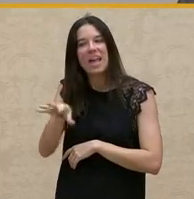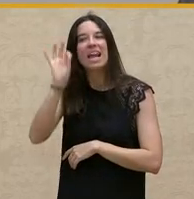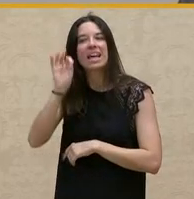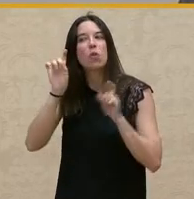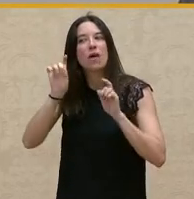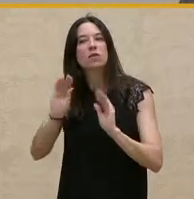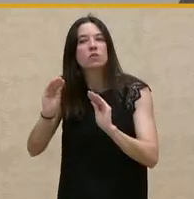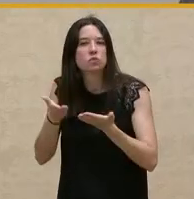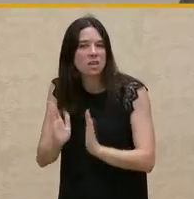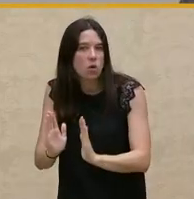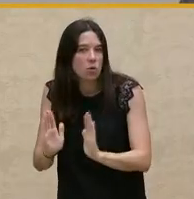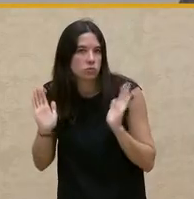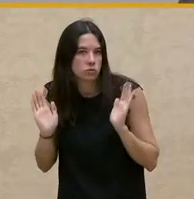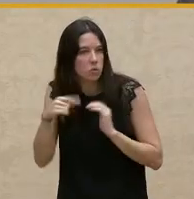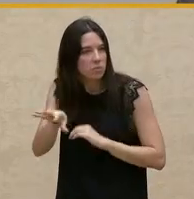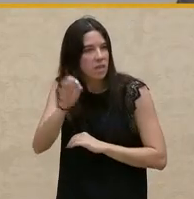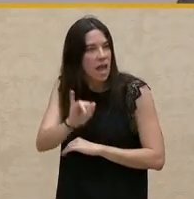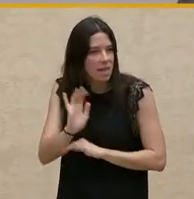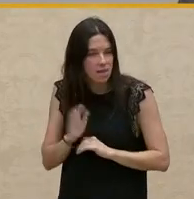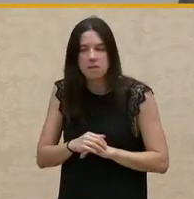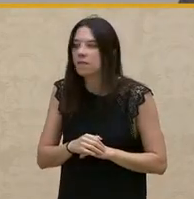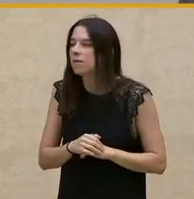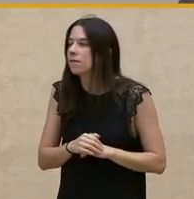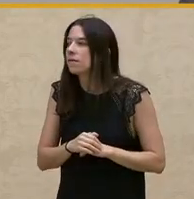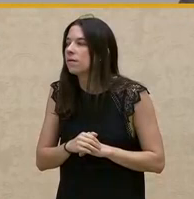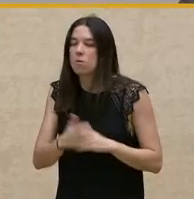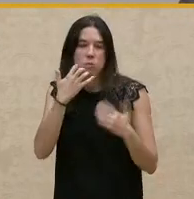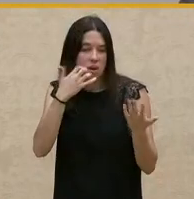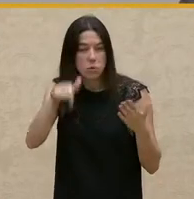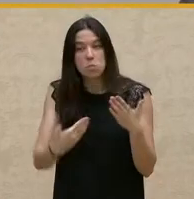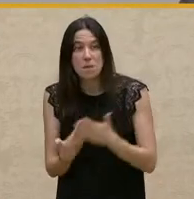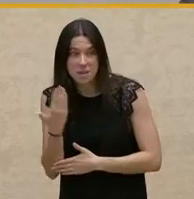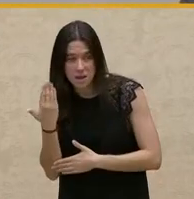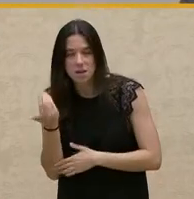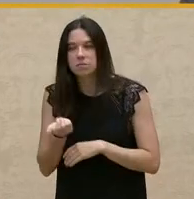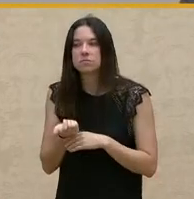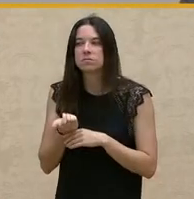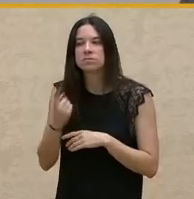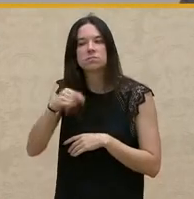que creen mejor para sus hijos. Por ejemplo. Esta mañana hemos tenido el honor de ser recibidos